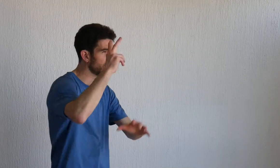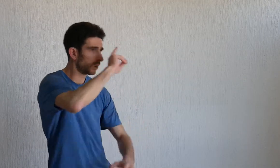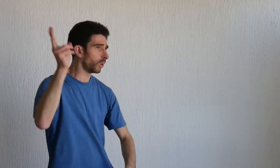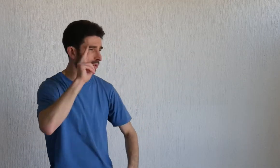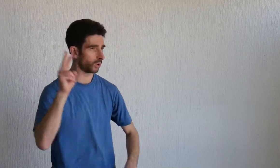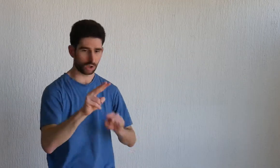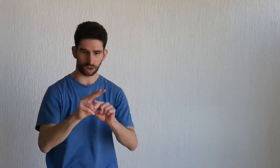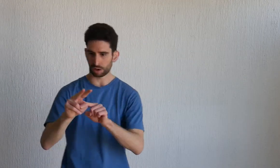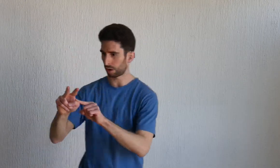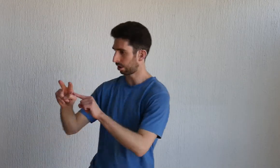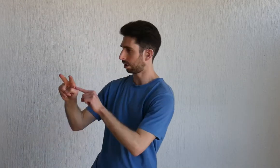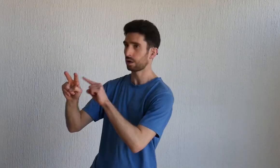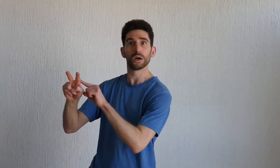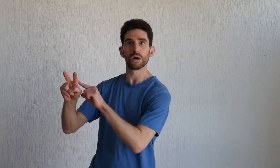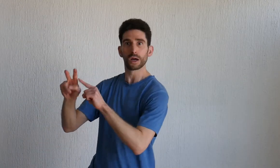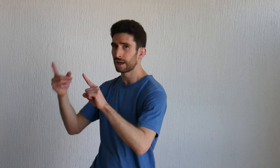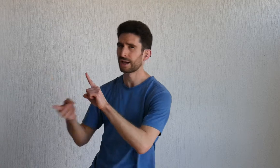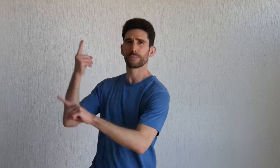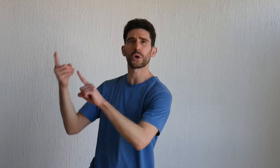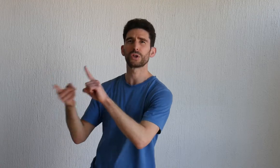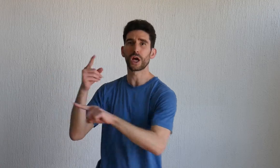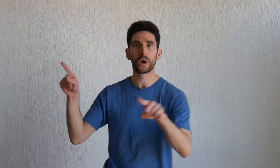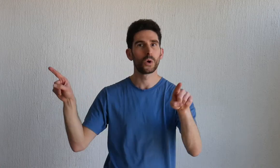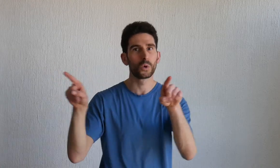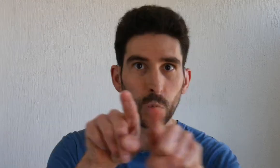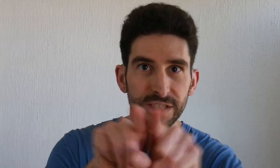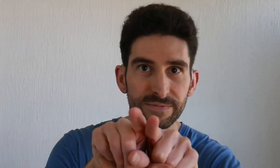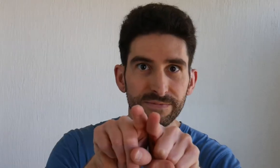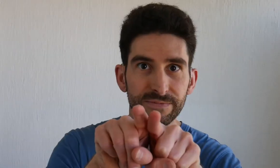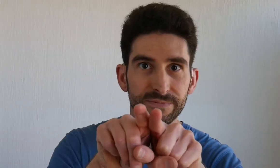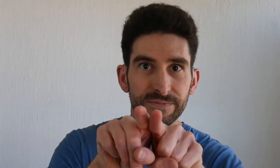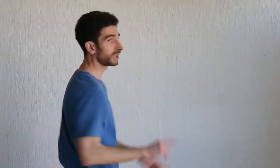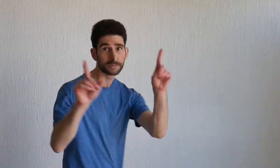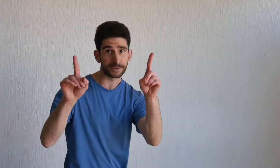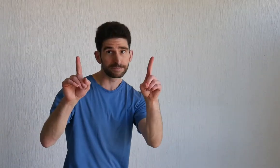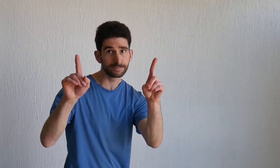un autre regard. Ca, c'est important aussi. Mais !